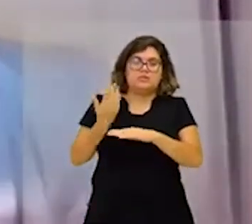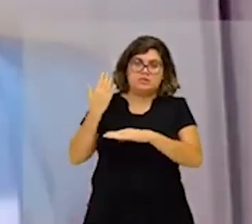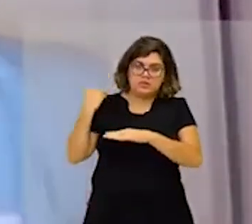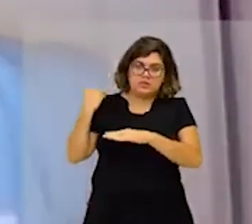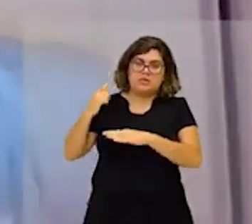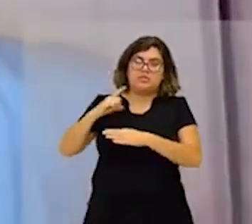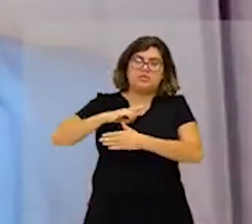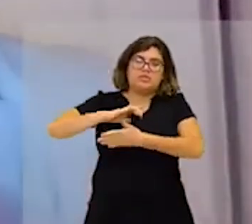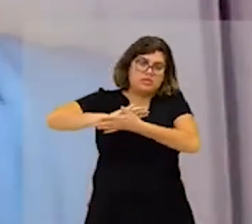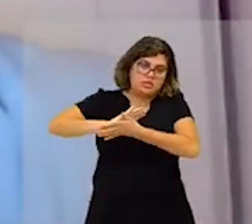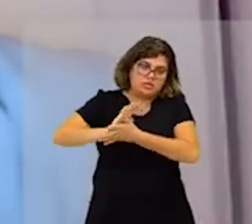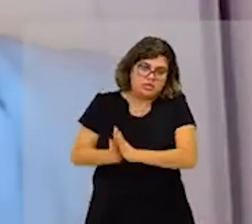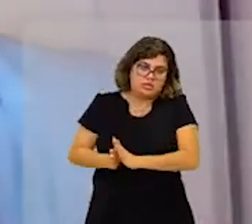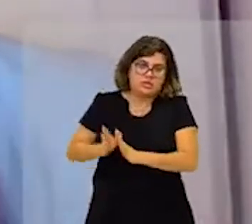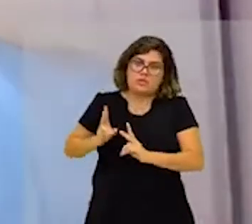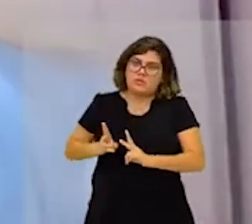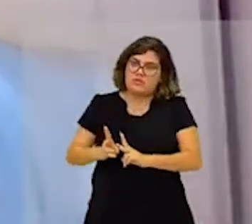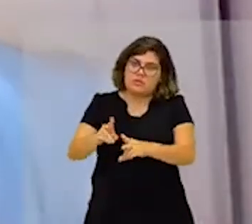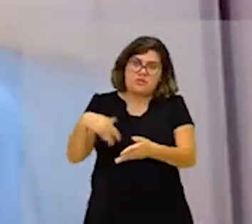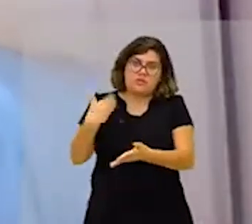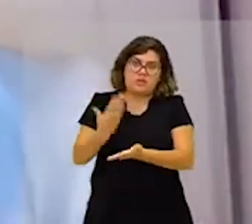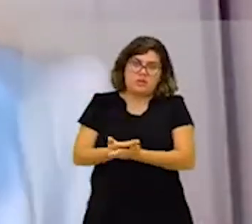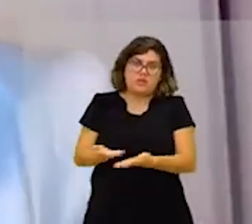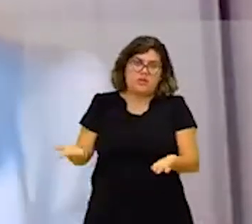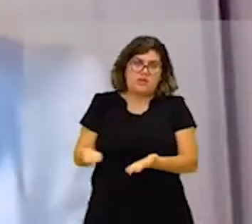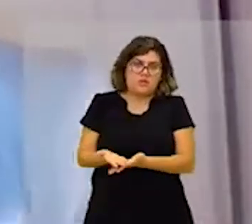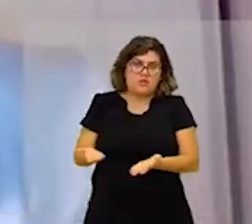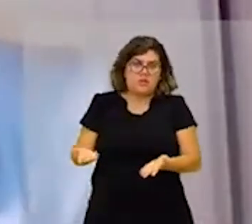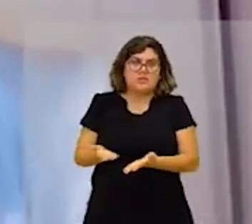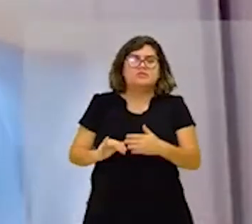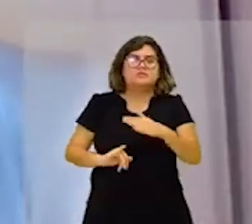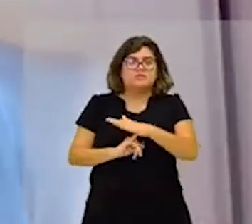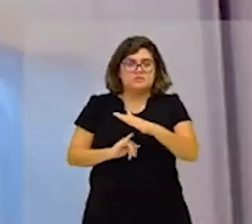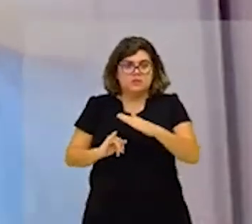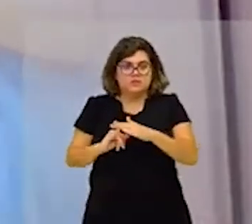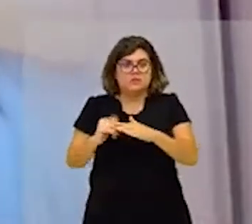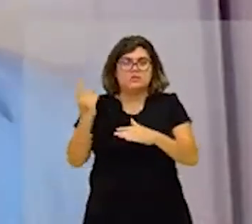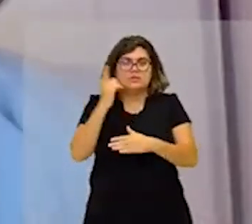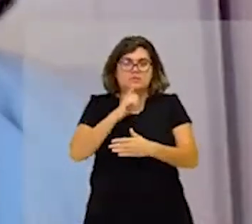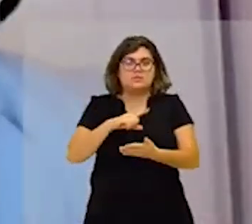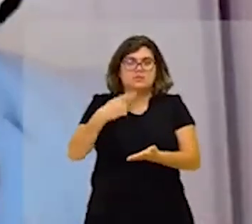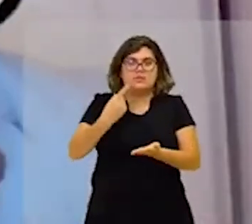sempre que permanece até que vai tomando racismo institucional e tornando pessoas negras objeto